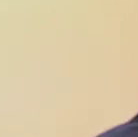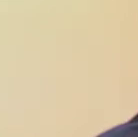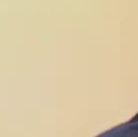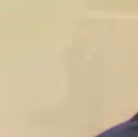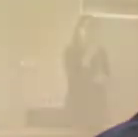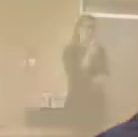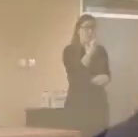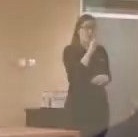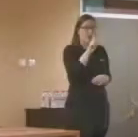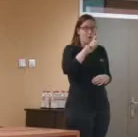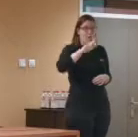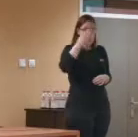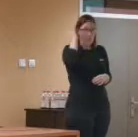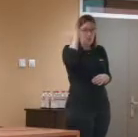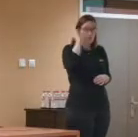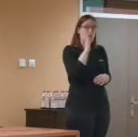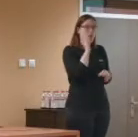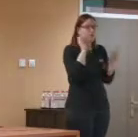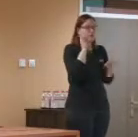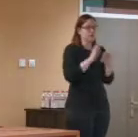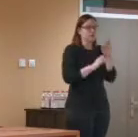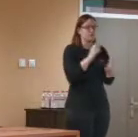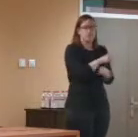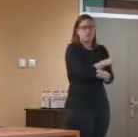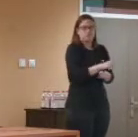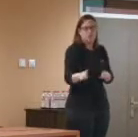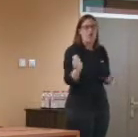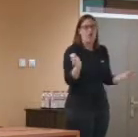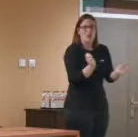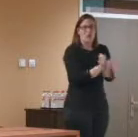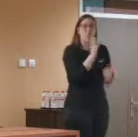ahora lo han juzgado y lo han condenado por el tema de las ayudas de cooperación